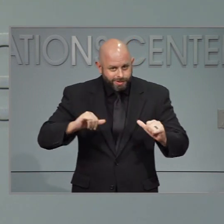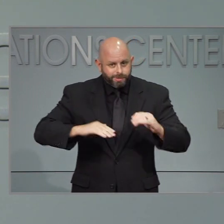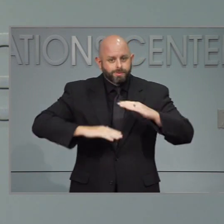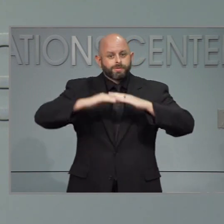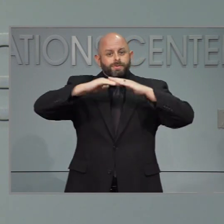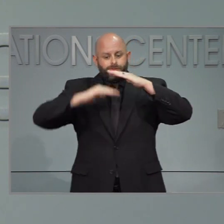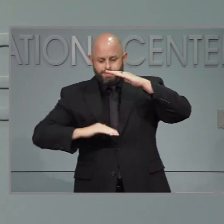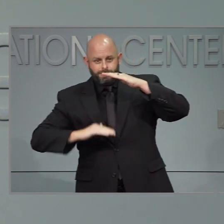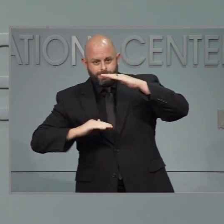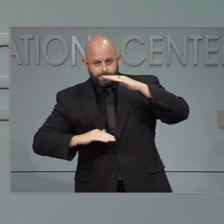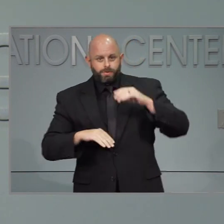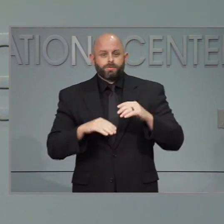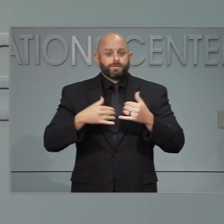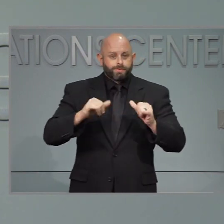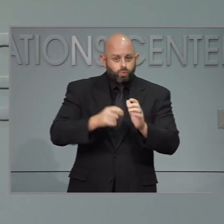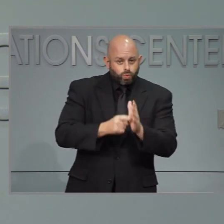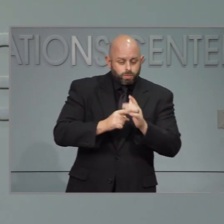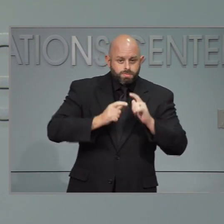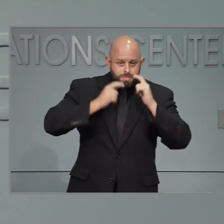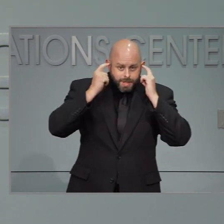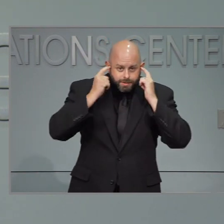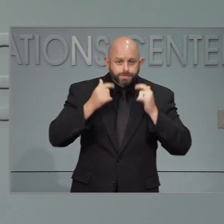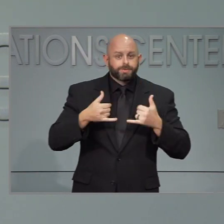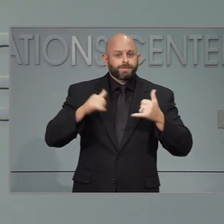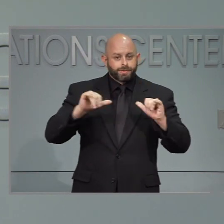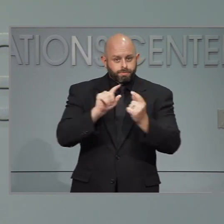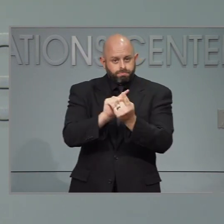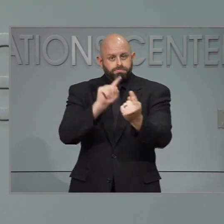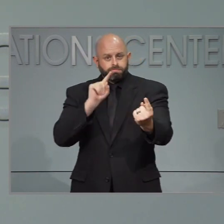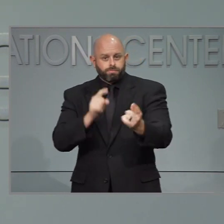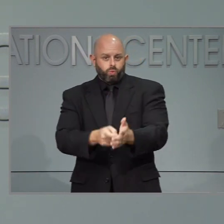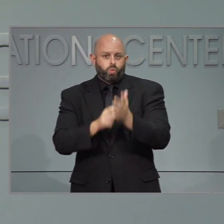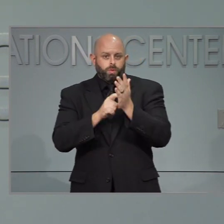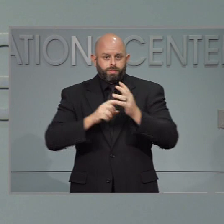estamos abriendo, tenemos estas restricciones de distanciamiento.